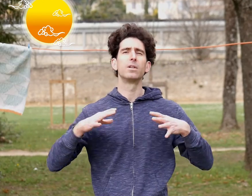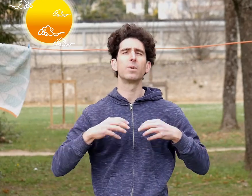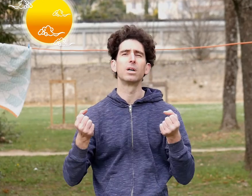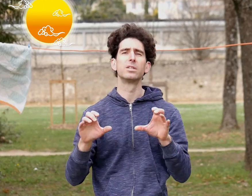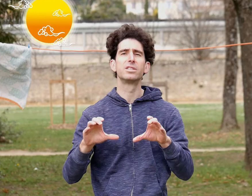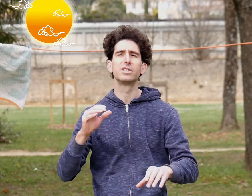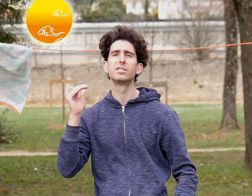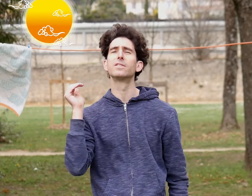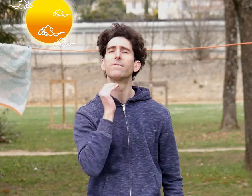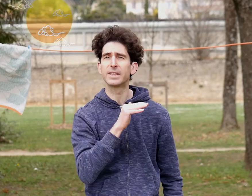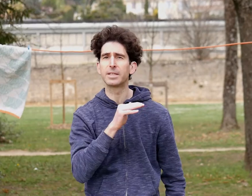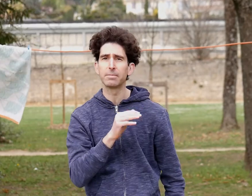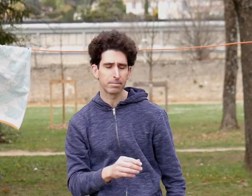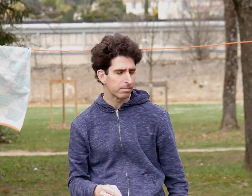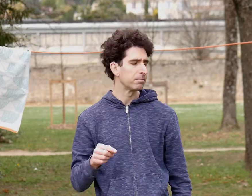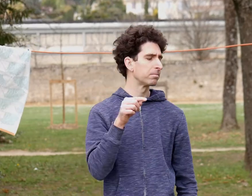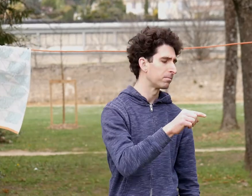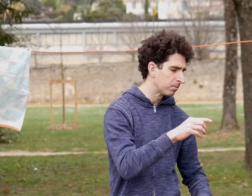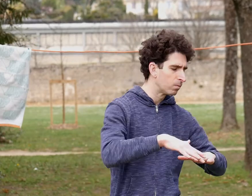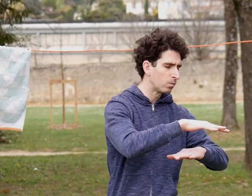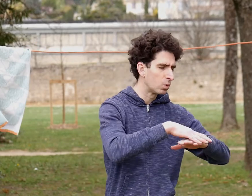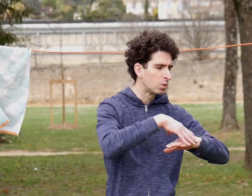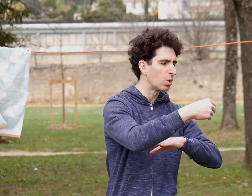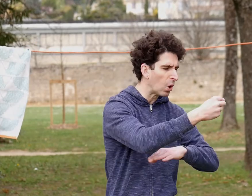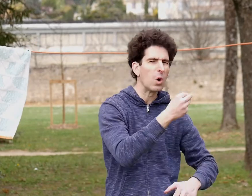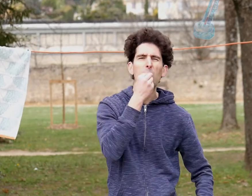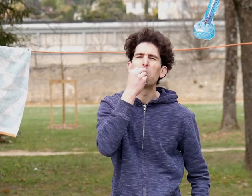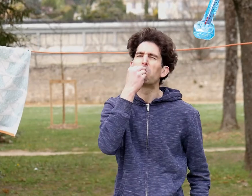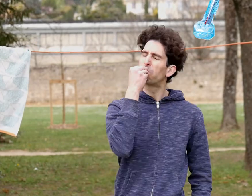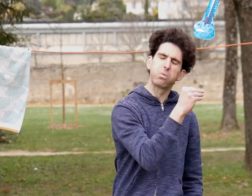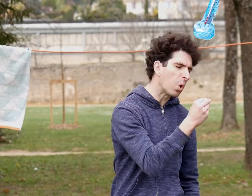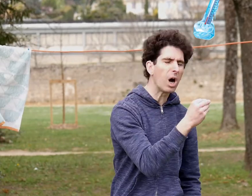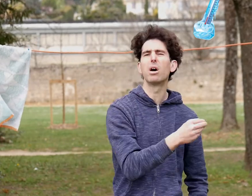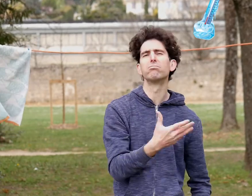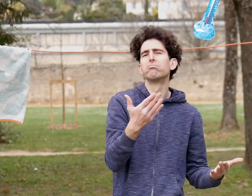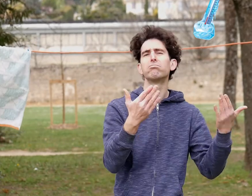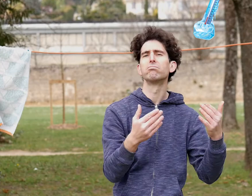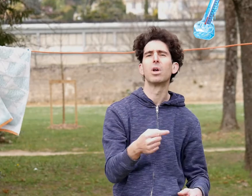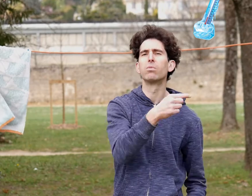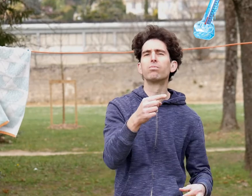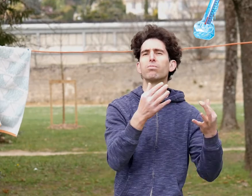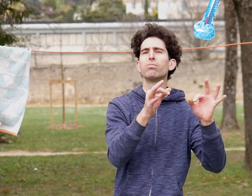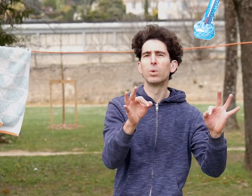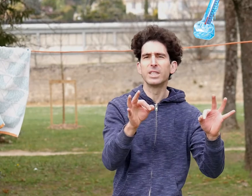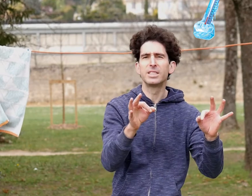et les vêtements sèchent vite. Dehors, il fait froid. Disons, -10°C.